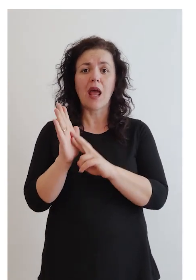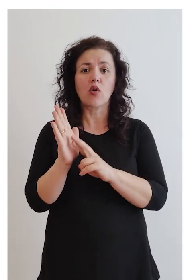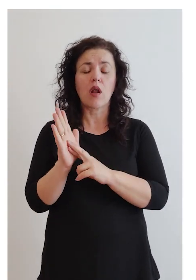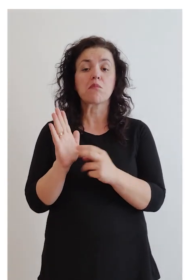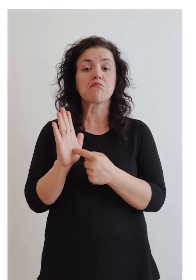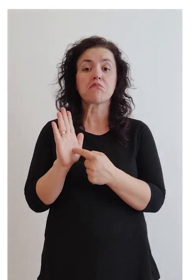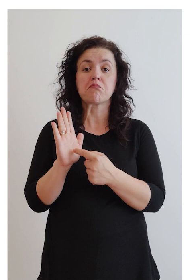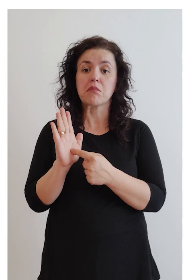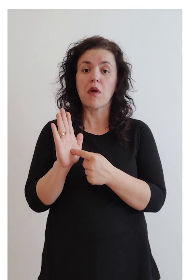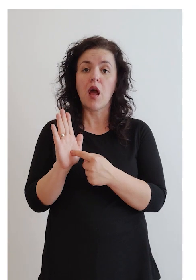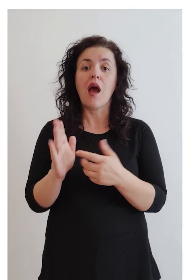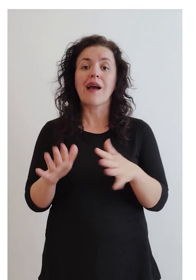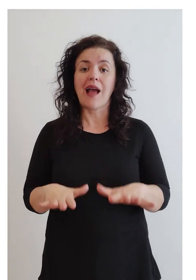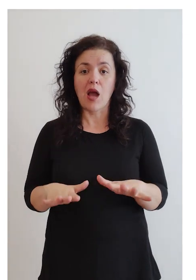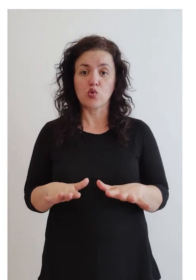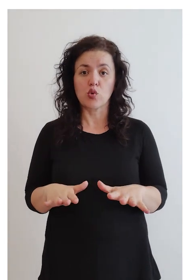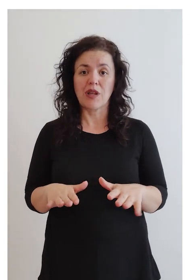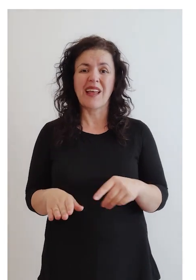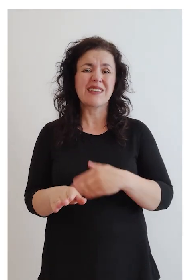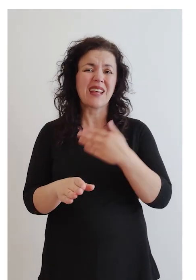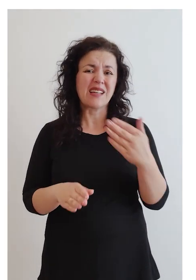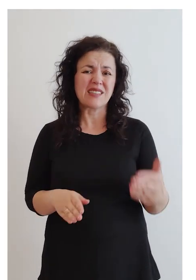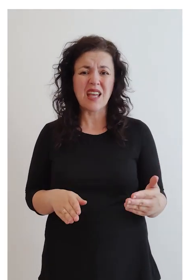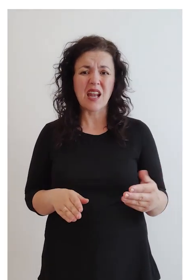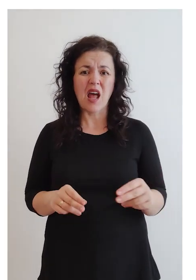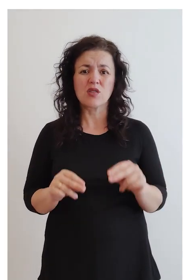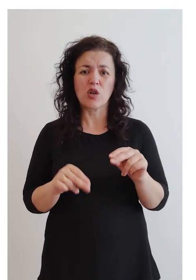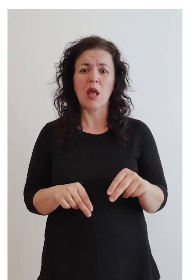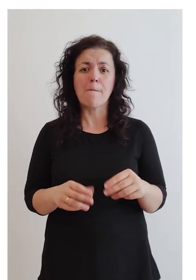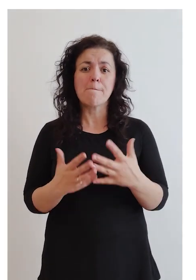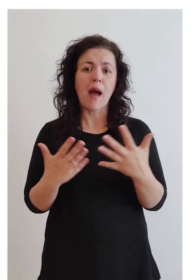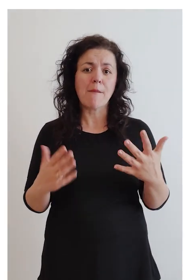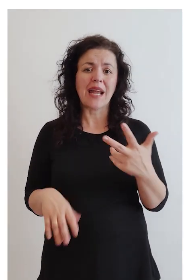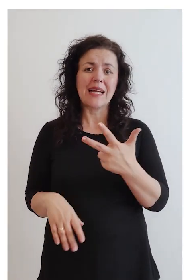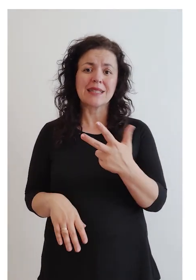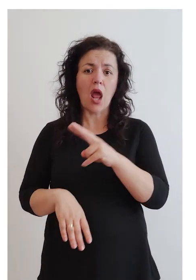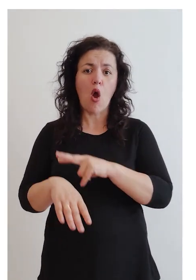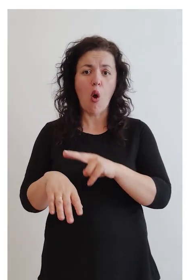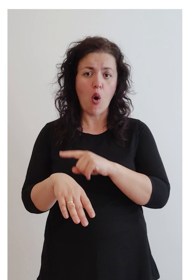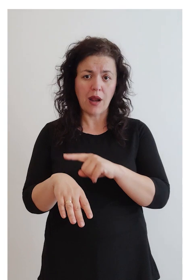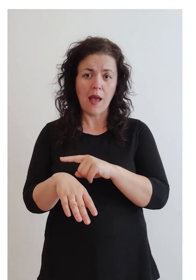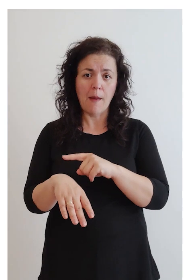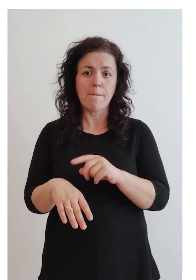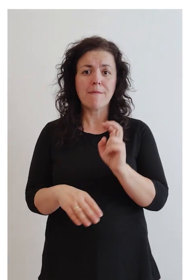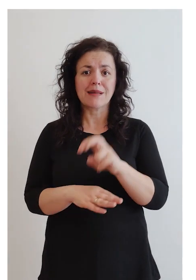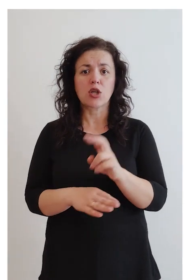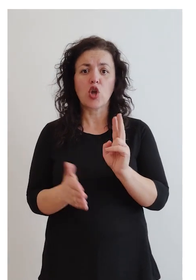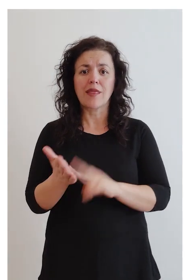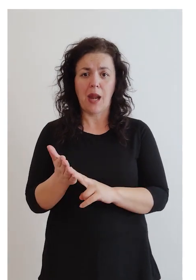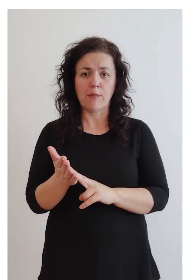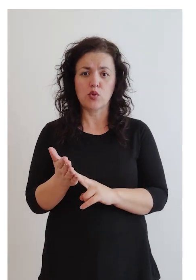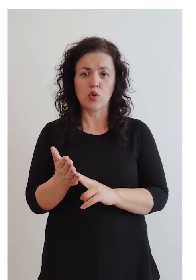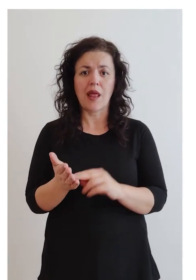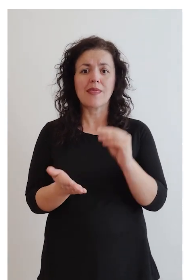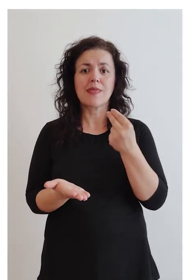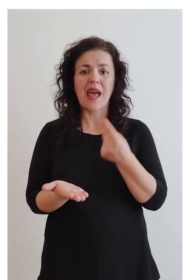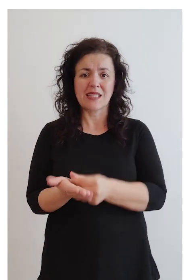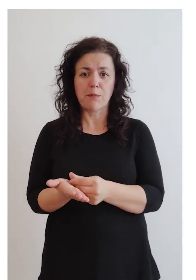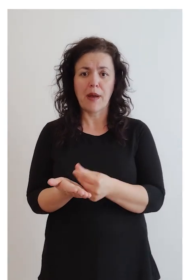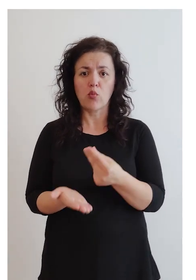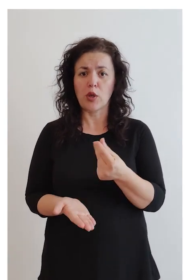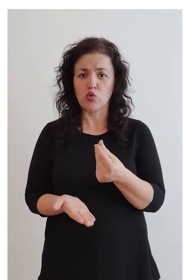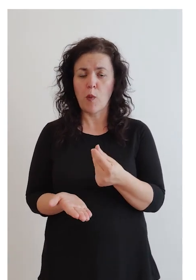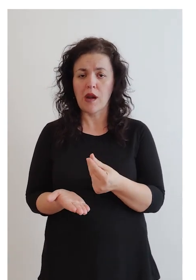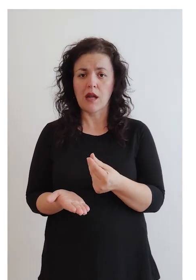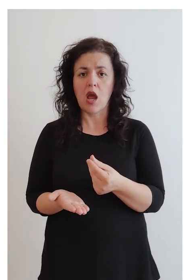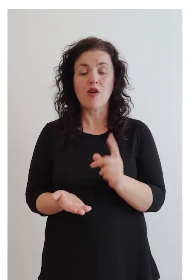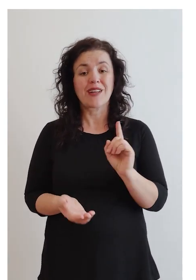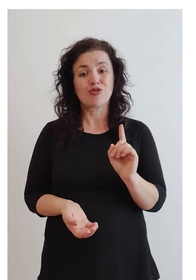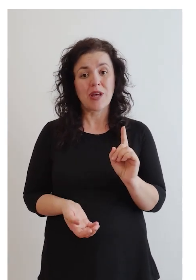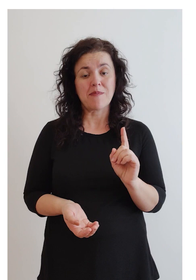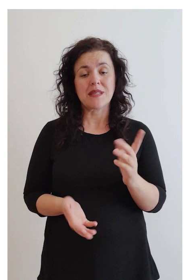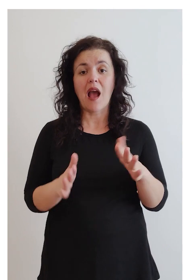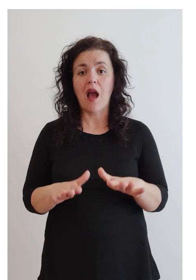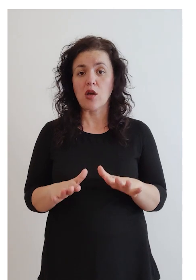pasagerii au dreptul la despăgubiri în numerar, cu excepția cazului în care întârzierea este cauzată de circumstanțe extraordinare.